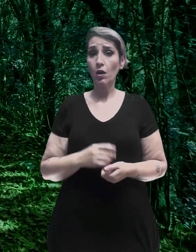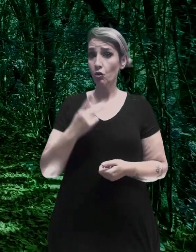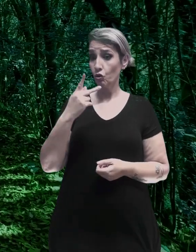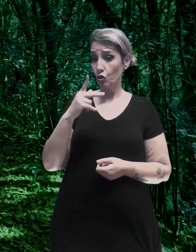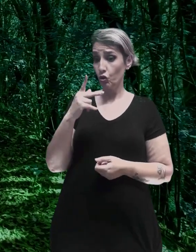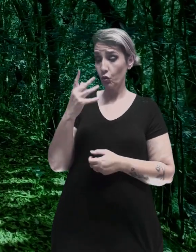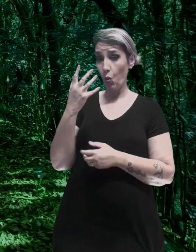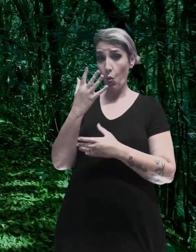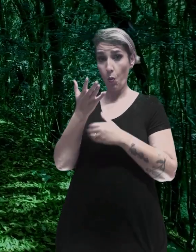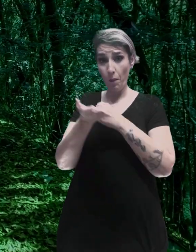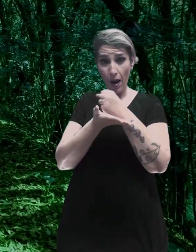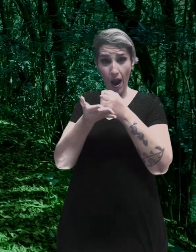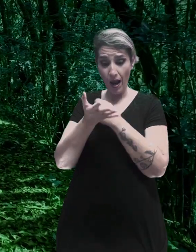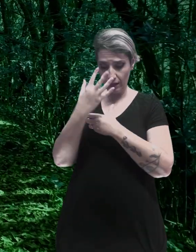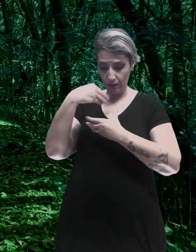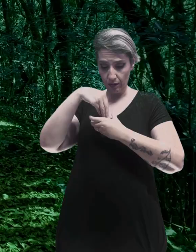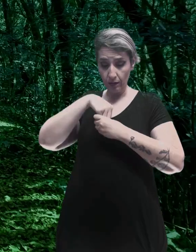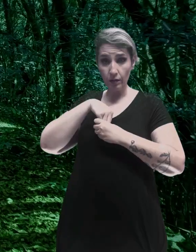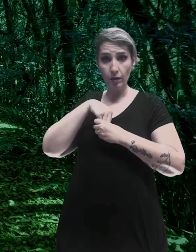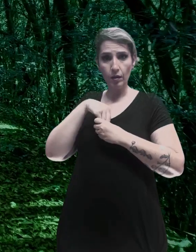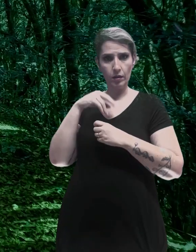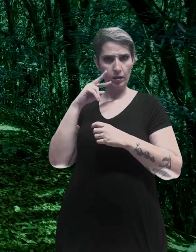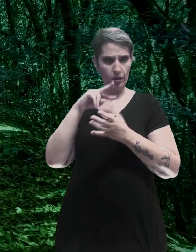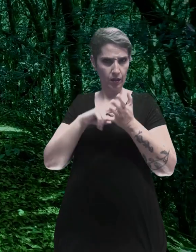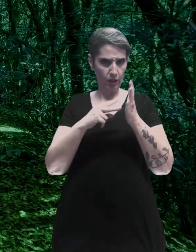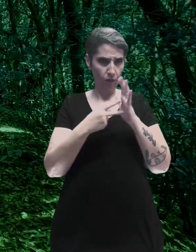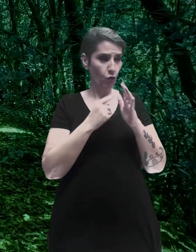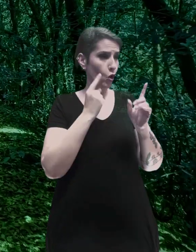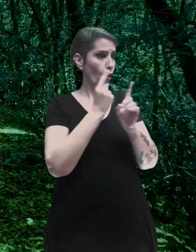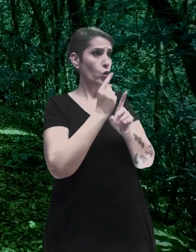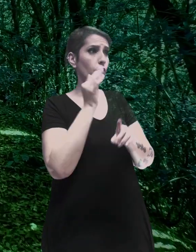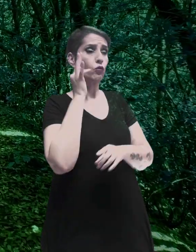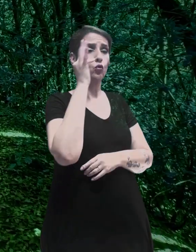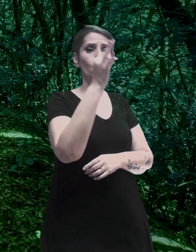Sua natureza essencial não é algo que você vai encontrar no futuro.